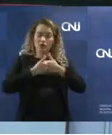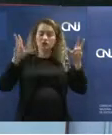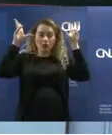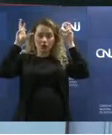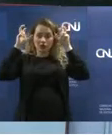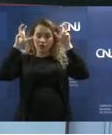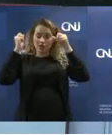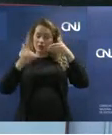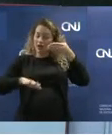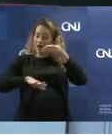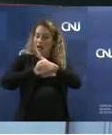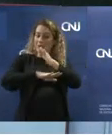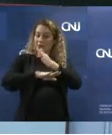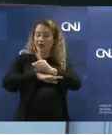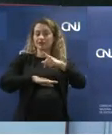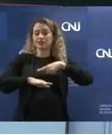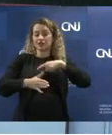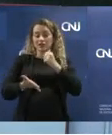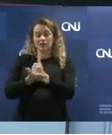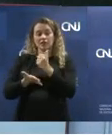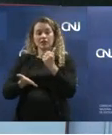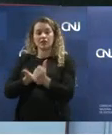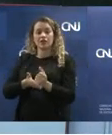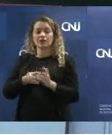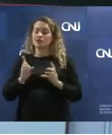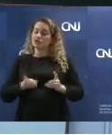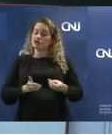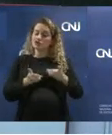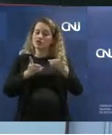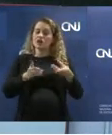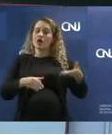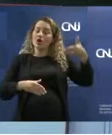notariais eletrônicos no ambiente no âmbito da plataforma e notariado.